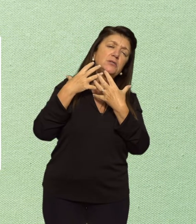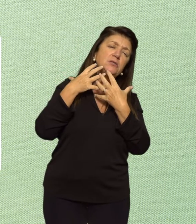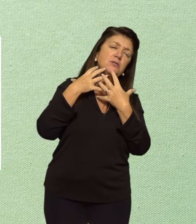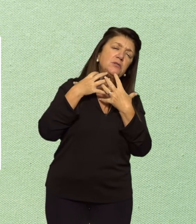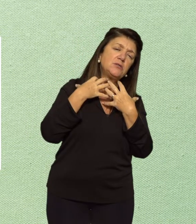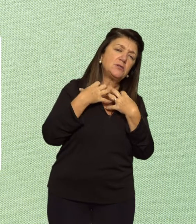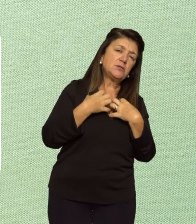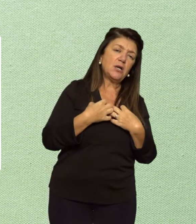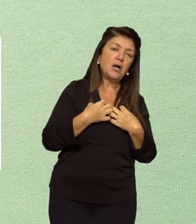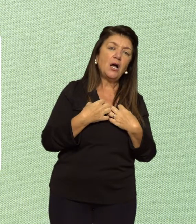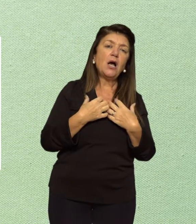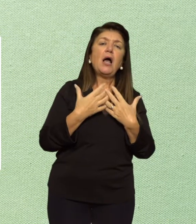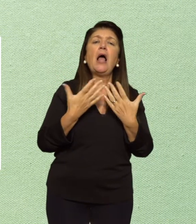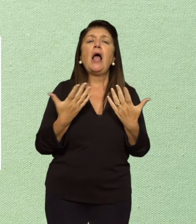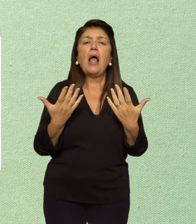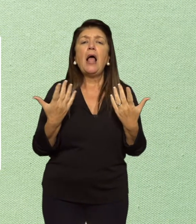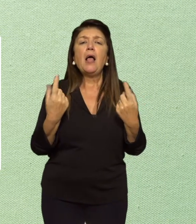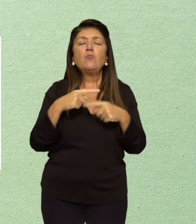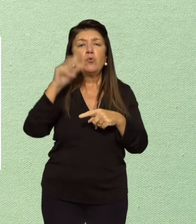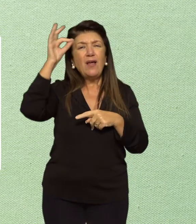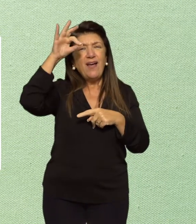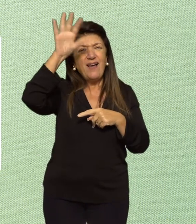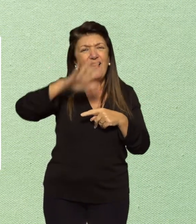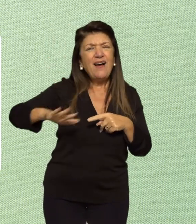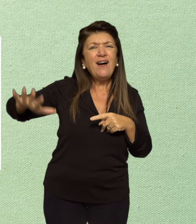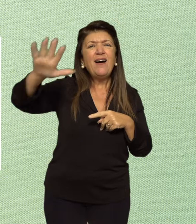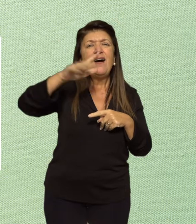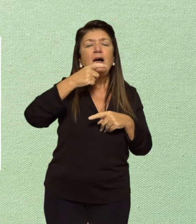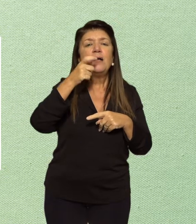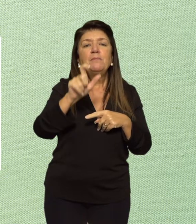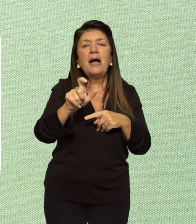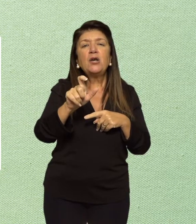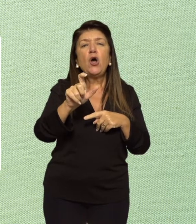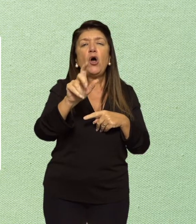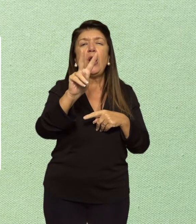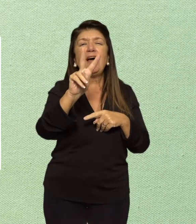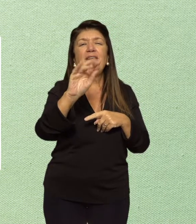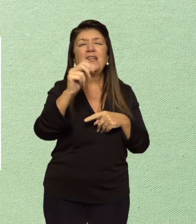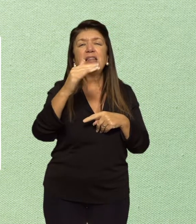esempio nei paesi anglofoni non si usa più o comunque si usa sempre meno il termine vittima,